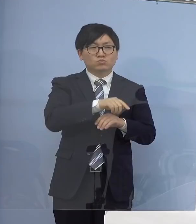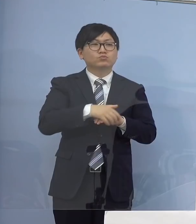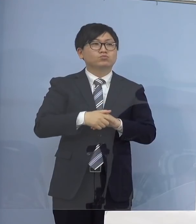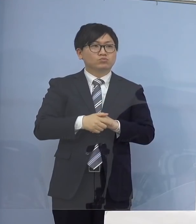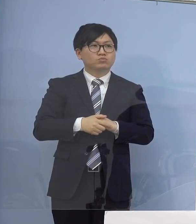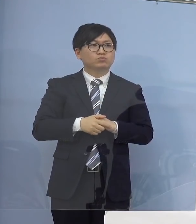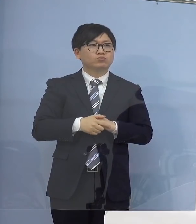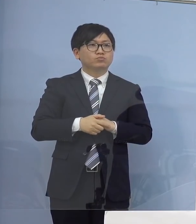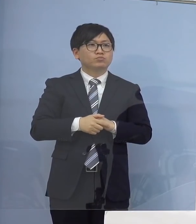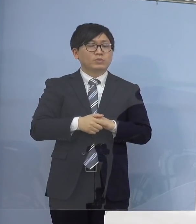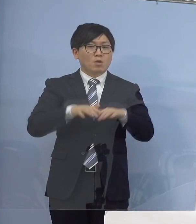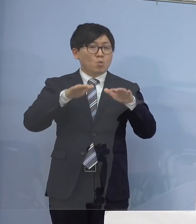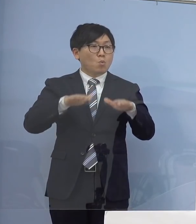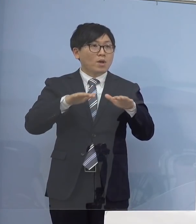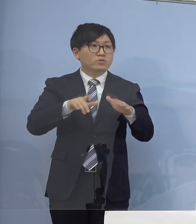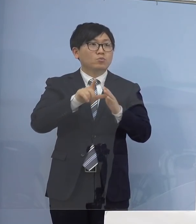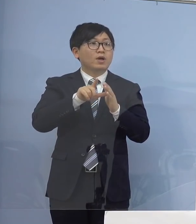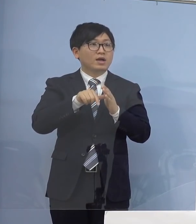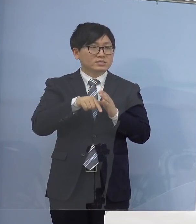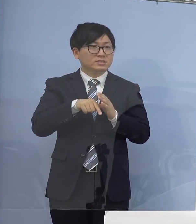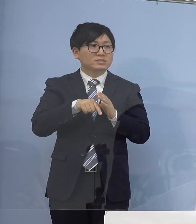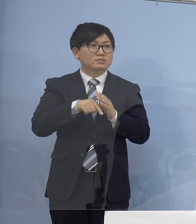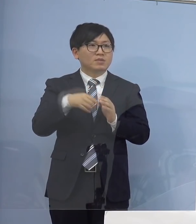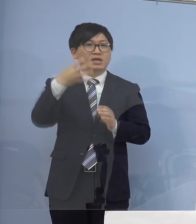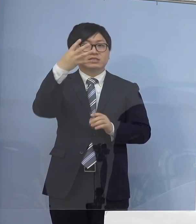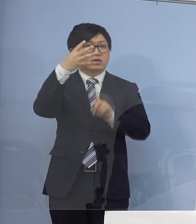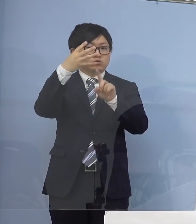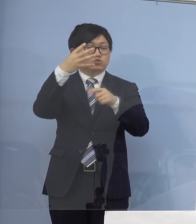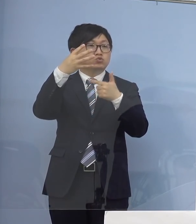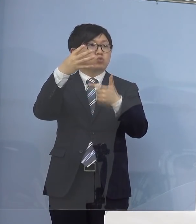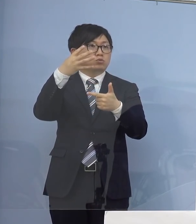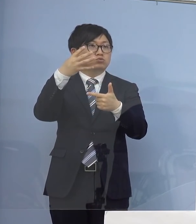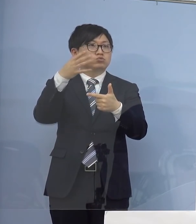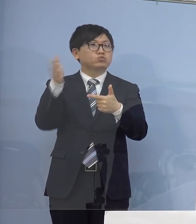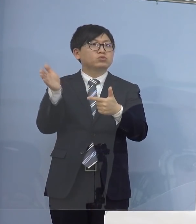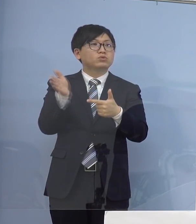今回は4月16日から時短要請をかけている